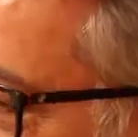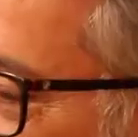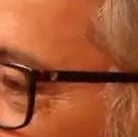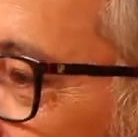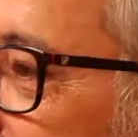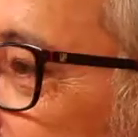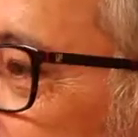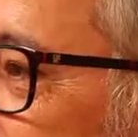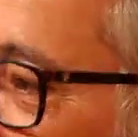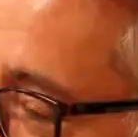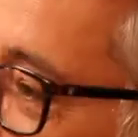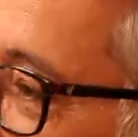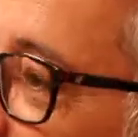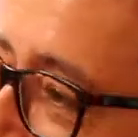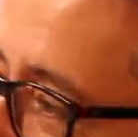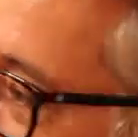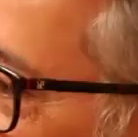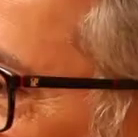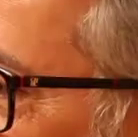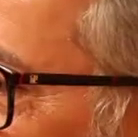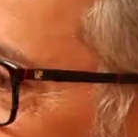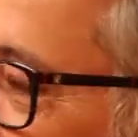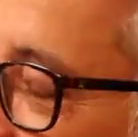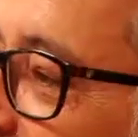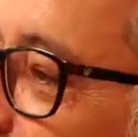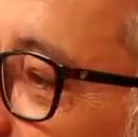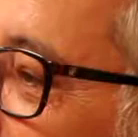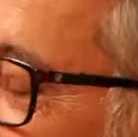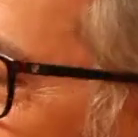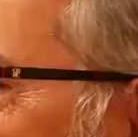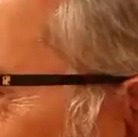y llega el momento en el que se divorció y quería pasarle a su ex-mujer